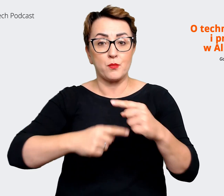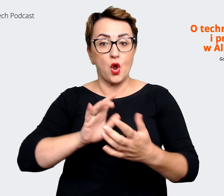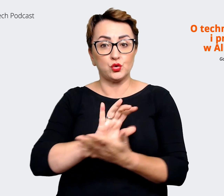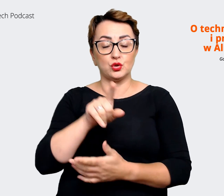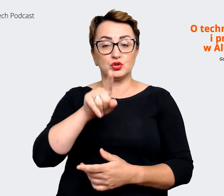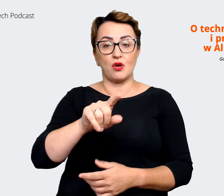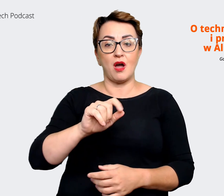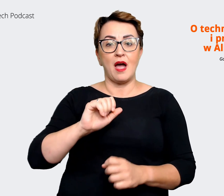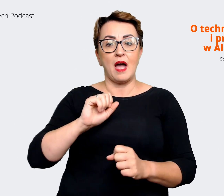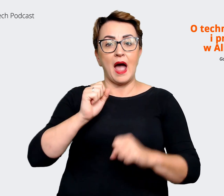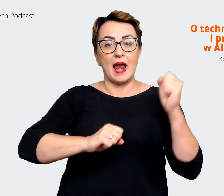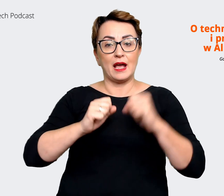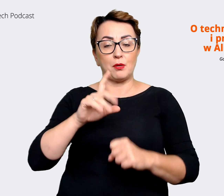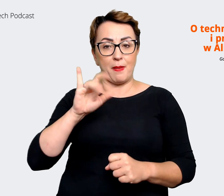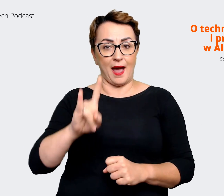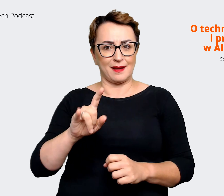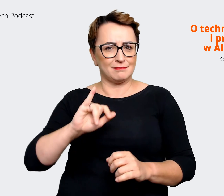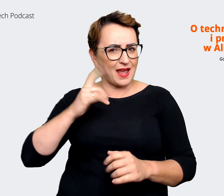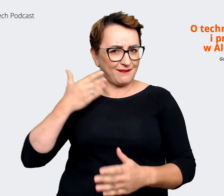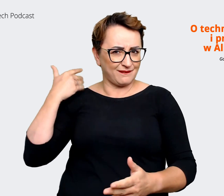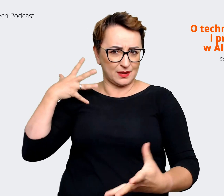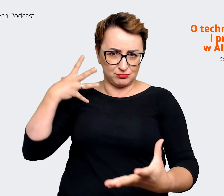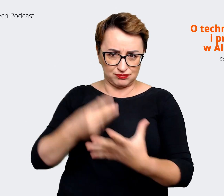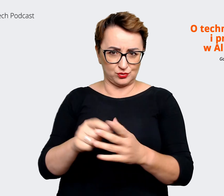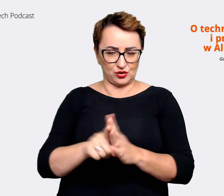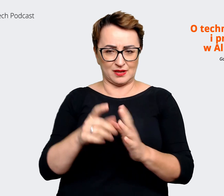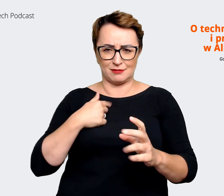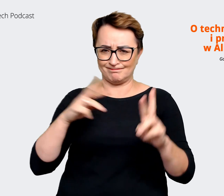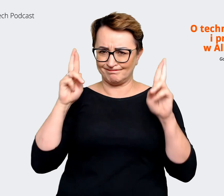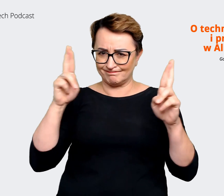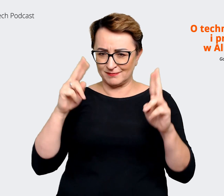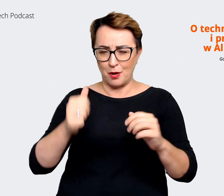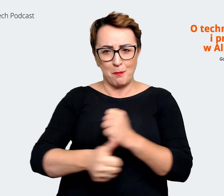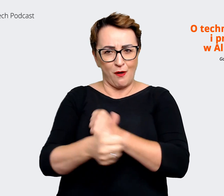jak to się dzieje do tej pory. Trzymam kciuki! Powodzenia! Ja już chyba trochę tam ujawniłem,